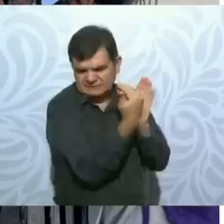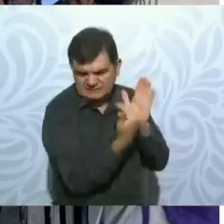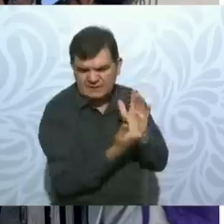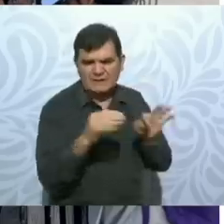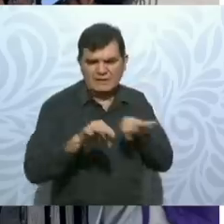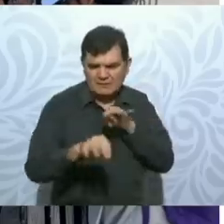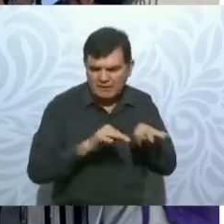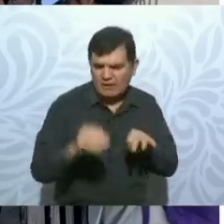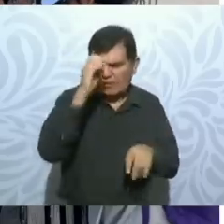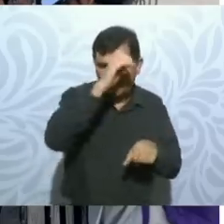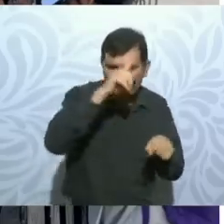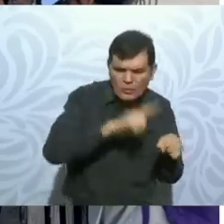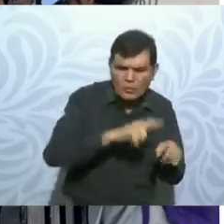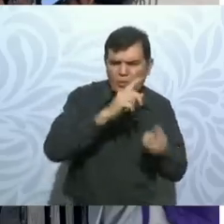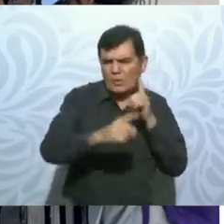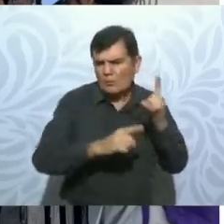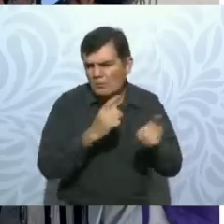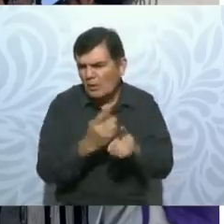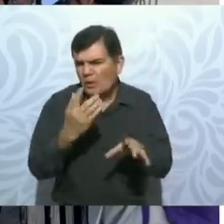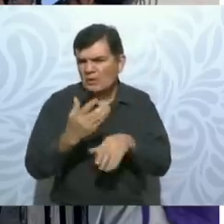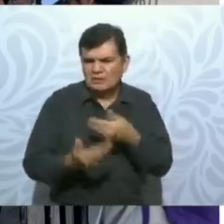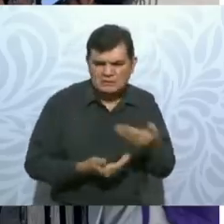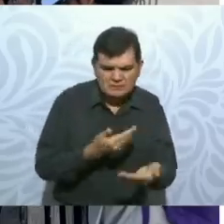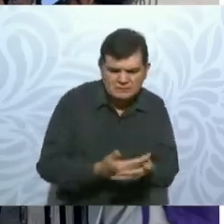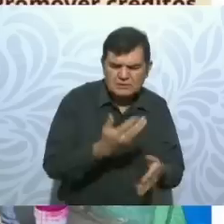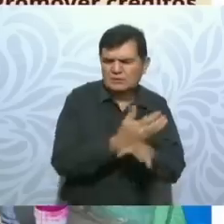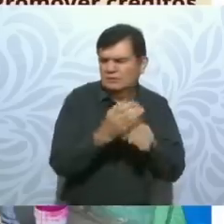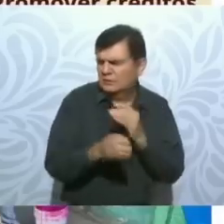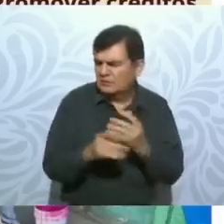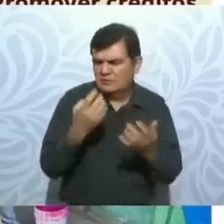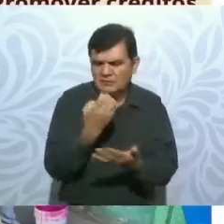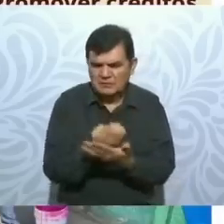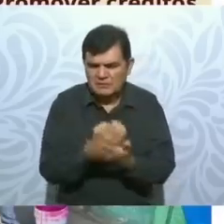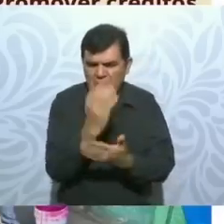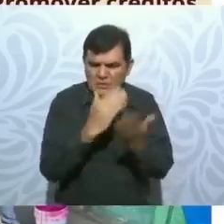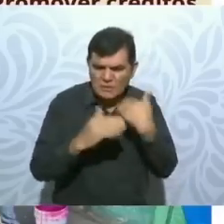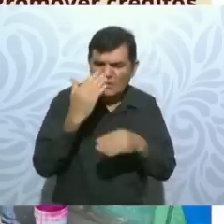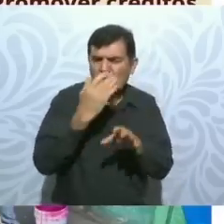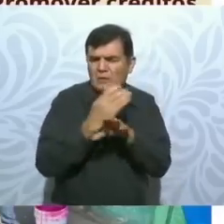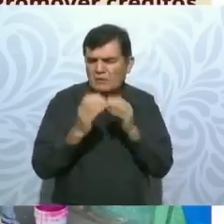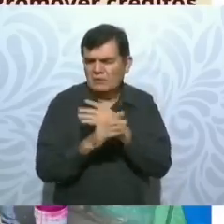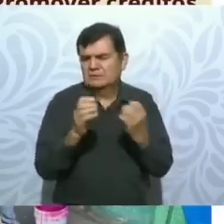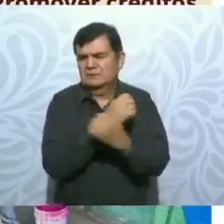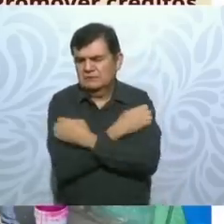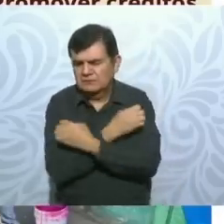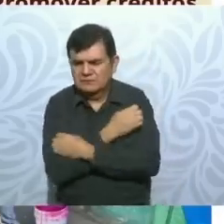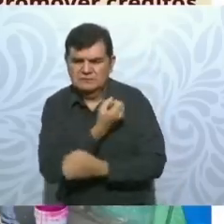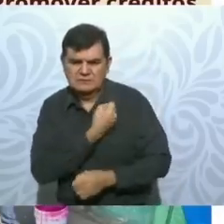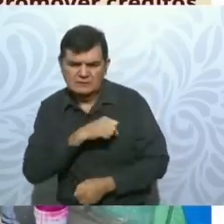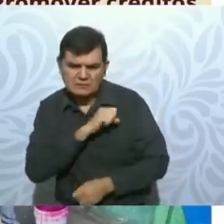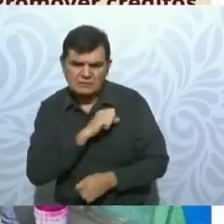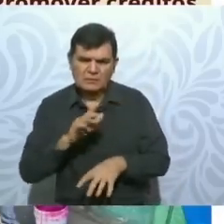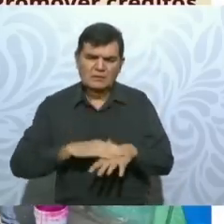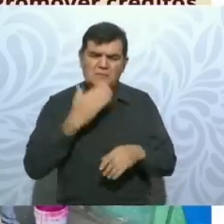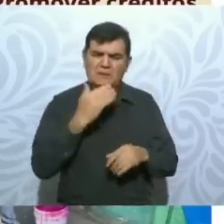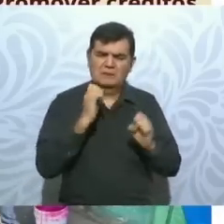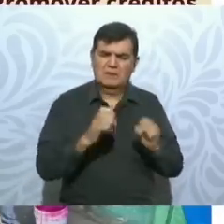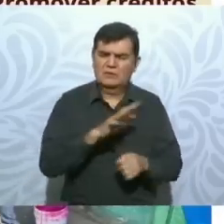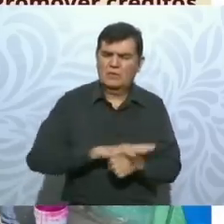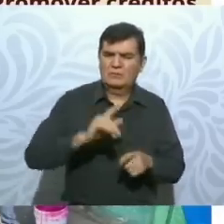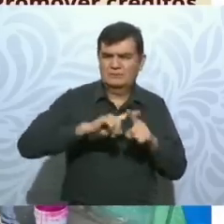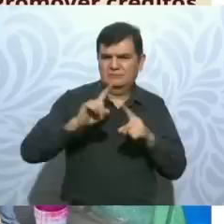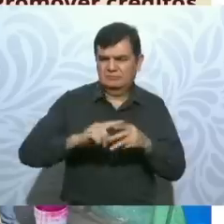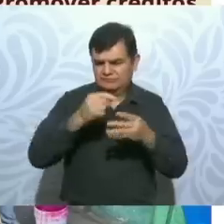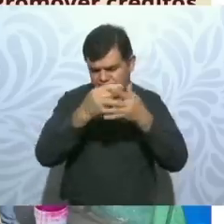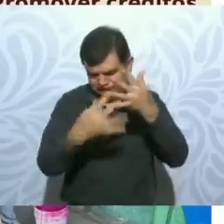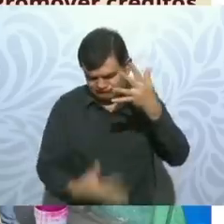deporte servicios urbanos fomento económico Salud Educación bienestar y otros de esta manera si en